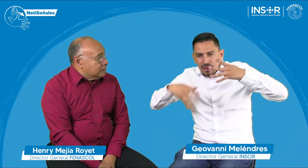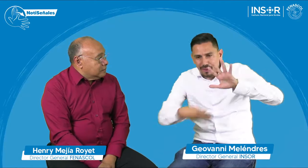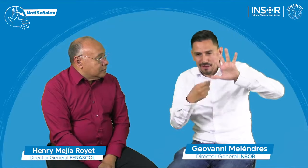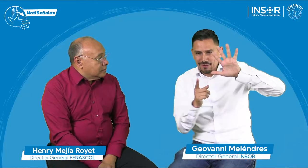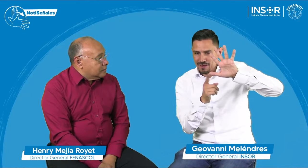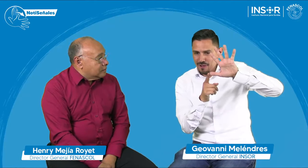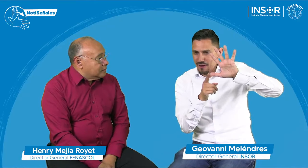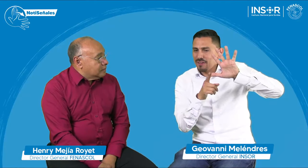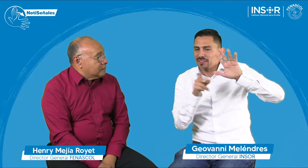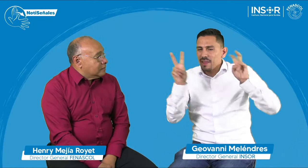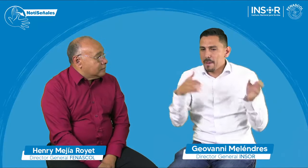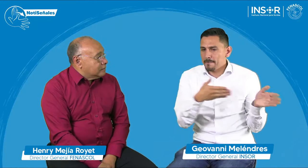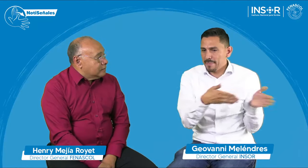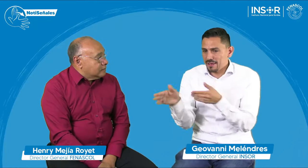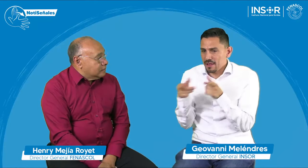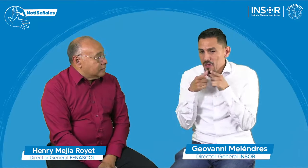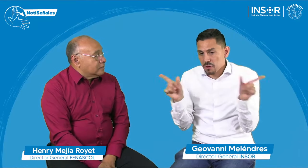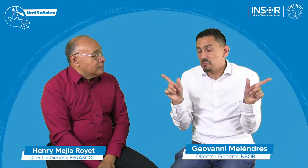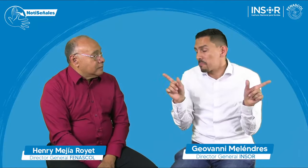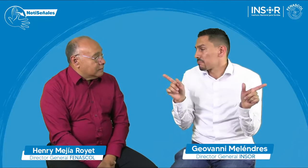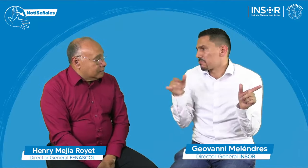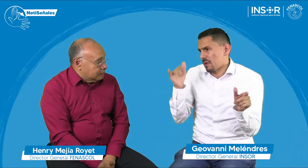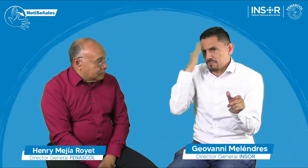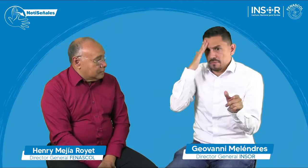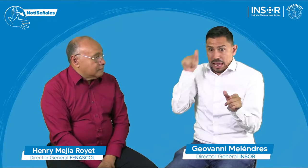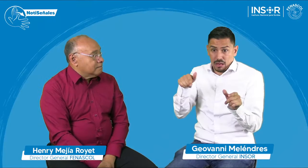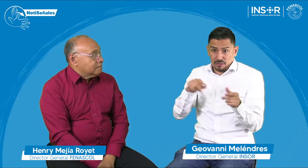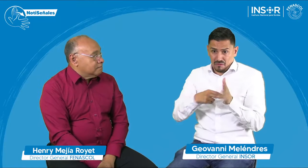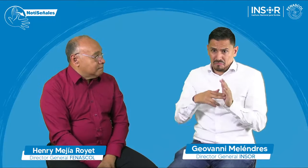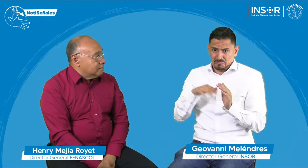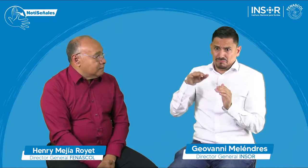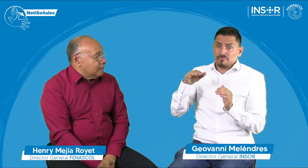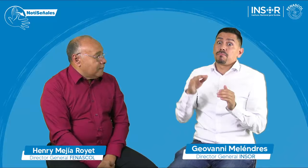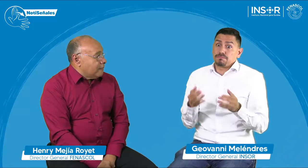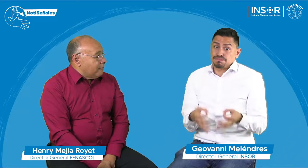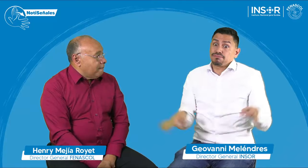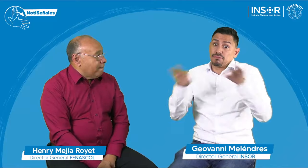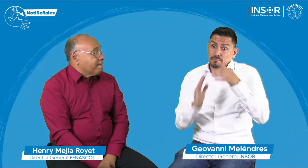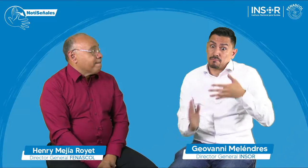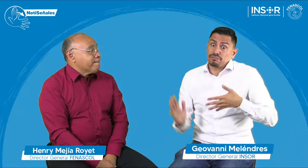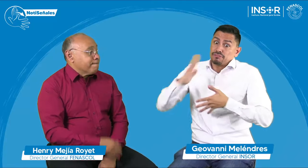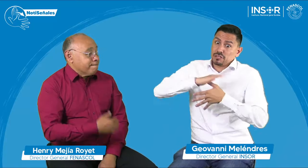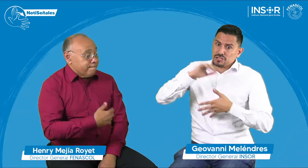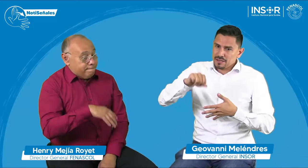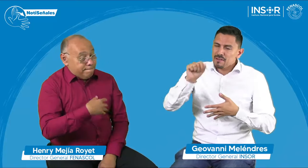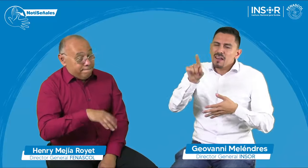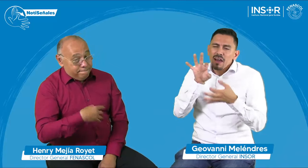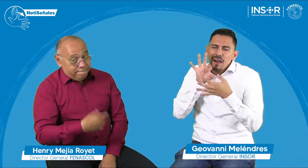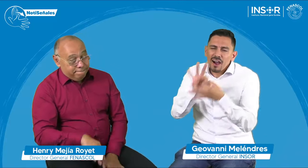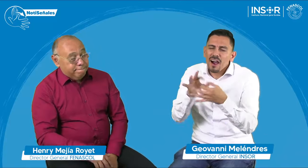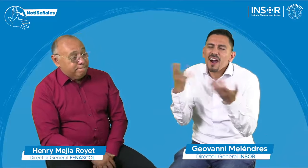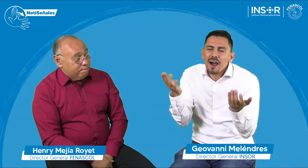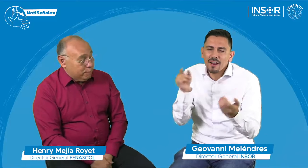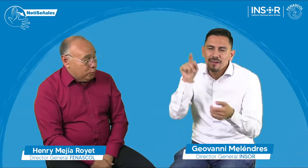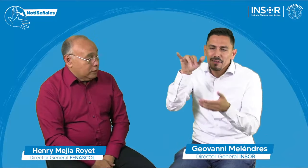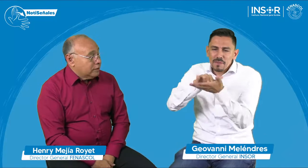planeación lingüística. En ese tema, anteriormente eh habíamos hablado de cuatro componentes,